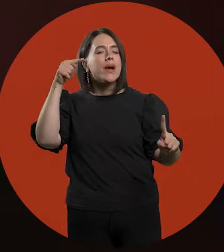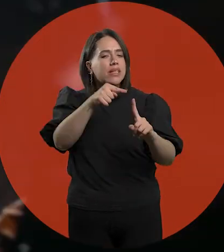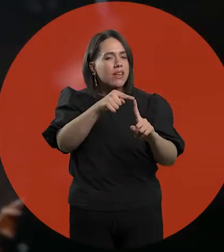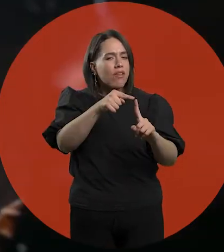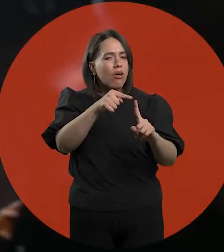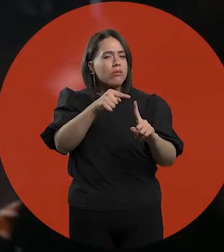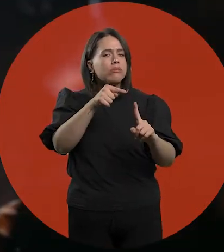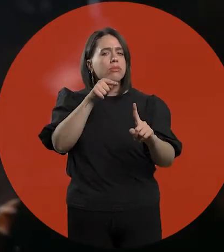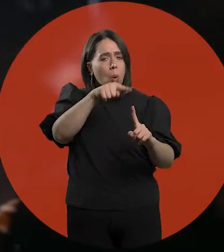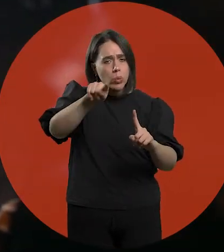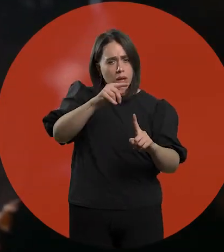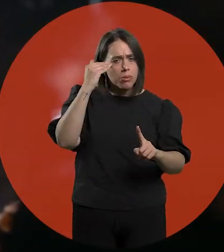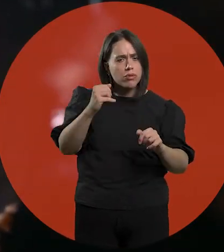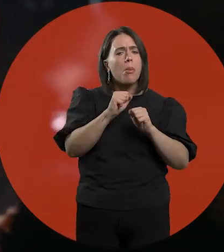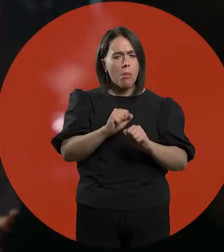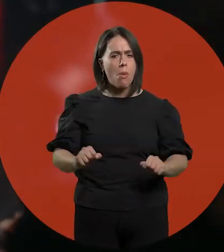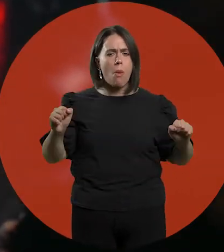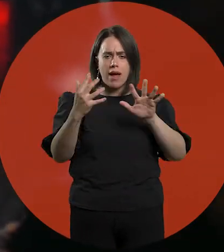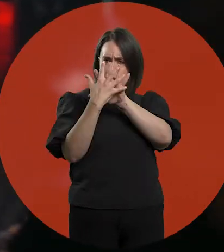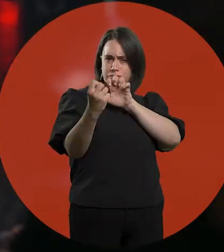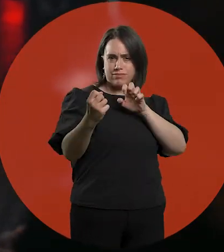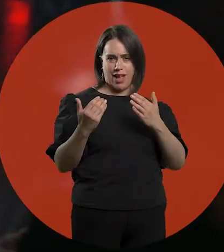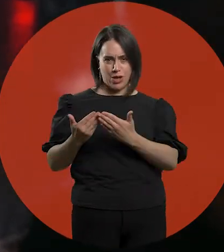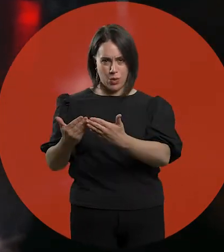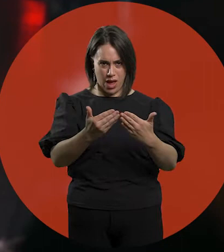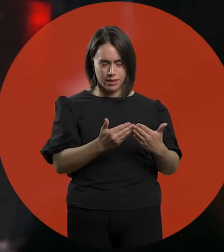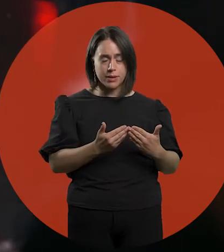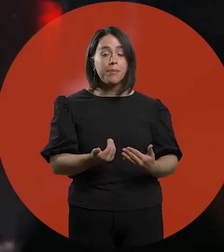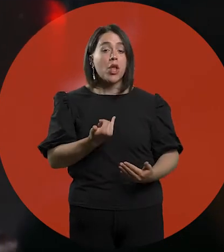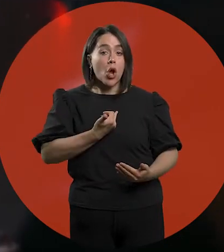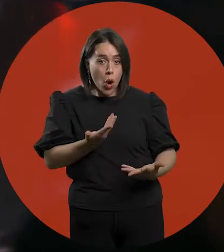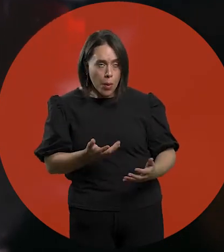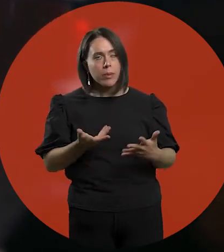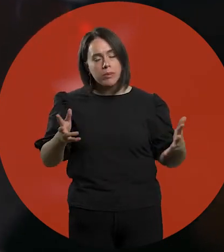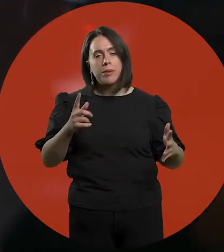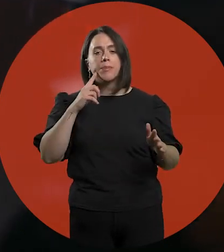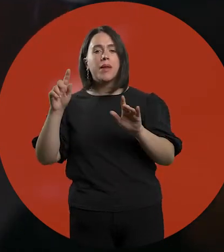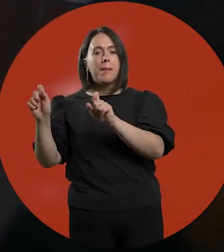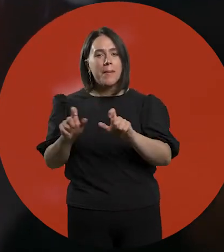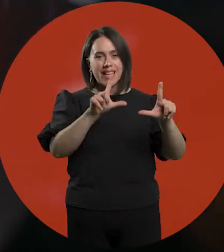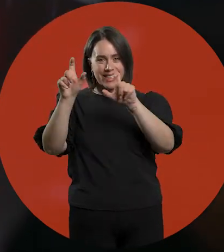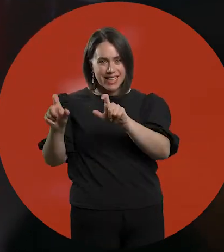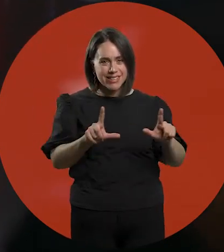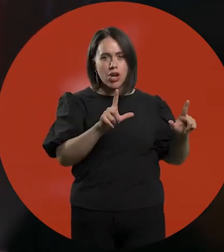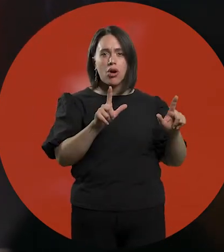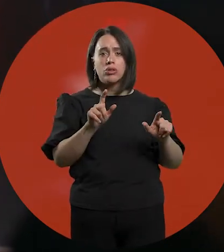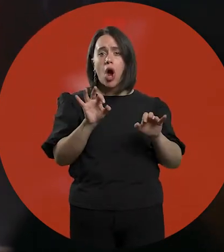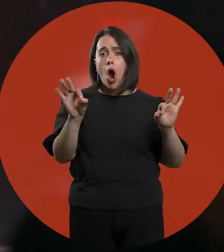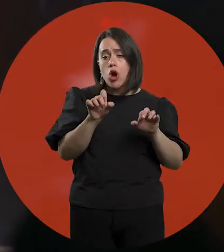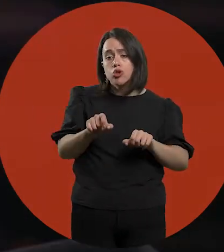“Puedo llegarle a los alumnos". ¿Cómo? Mediante presentaciones, mediante que ellos participen,